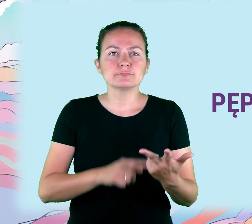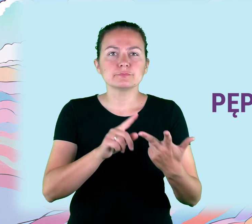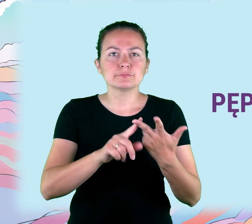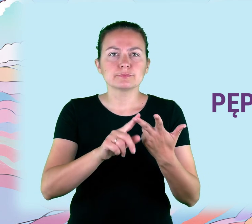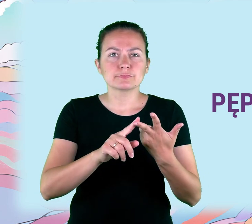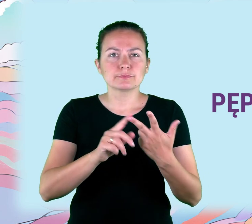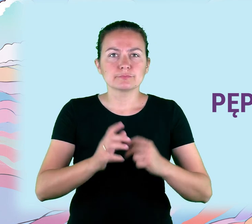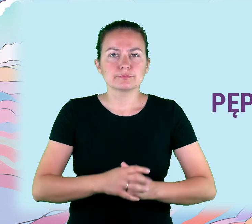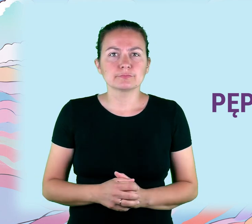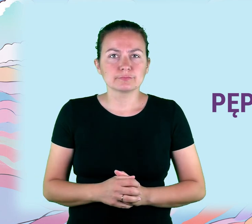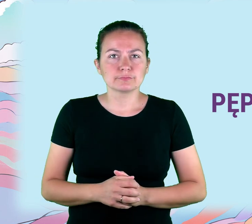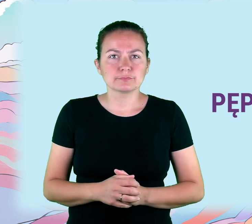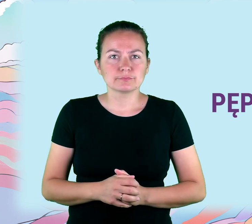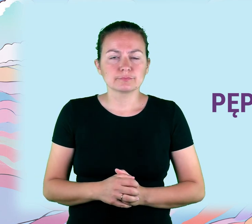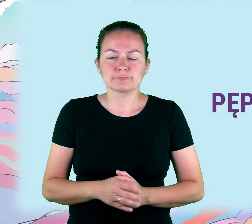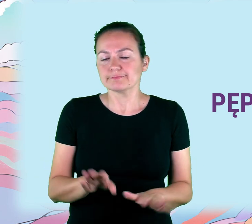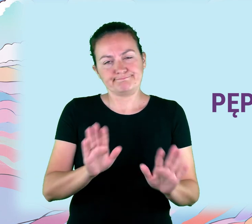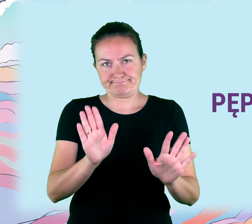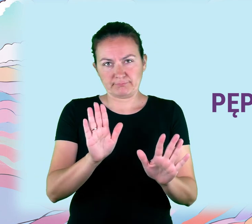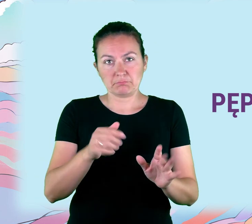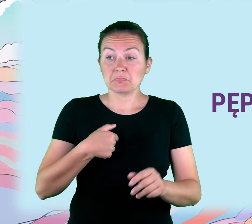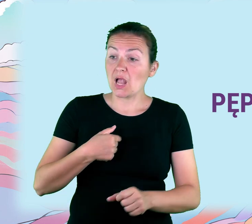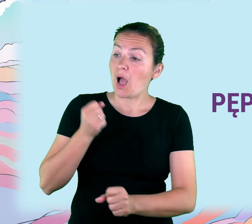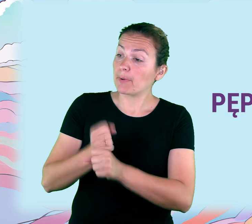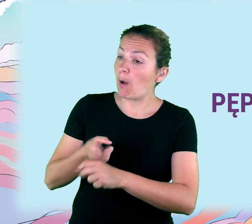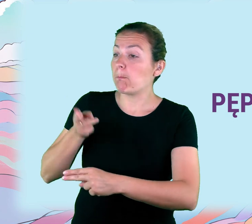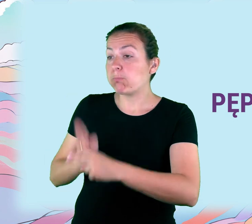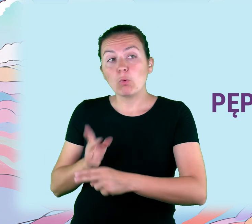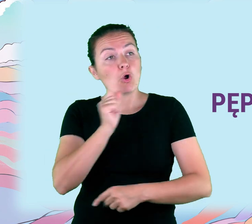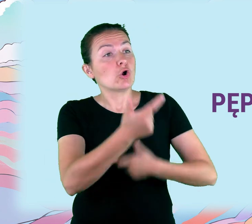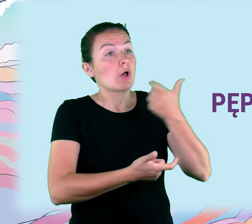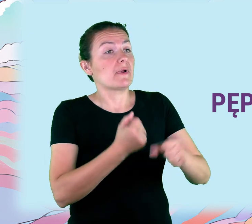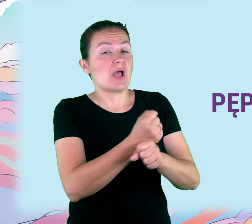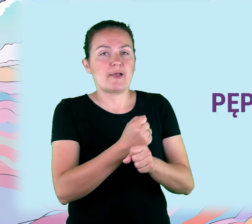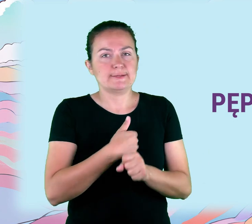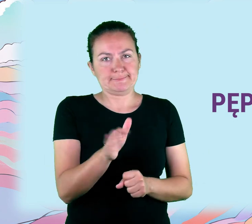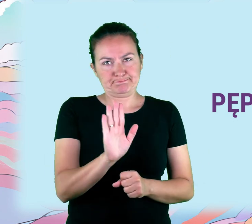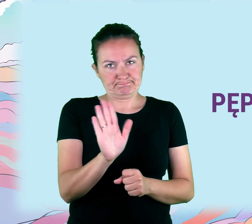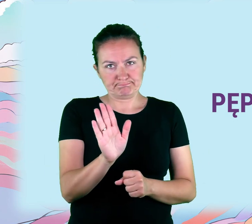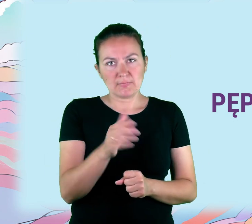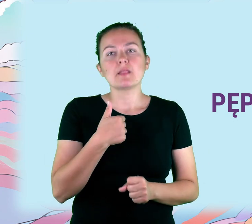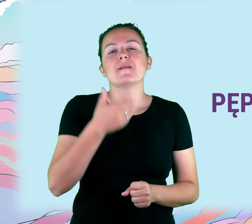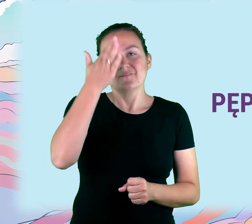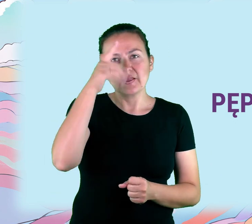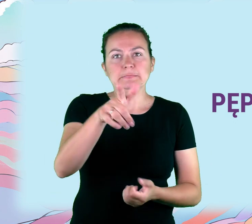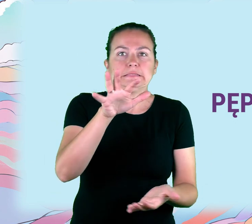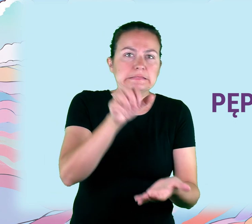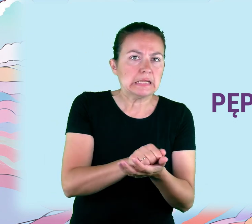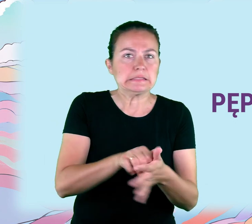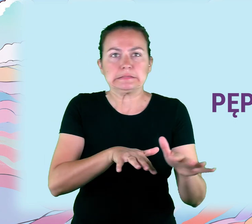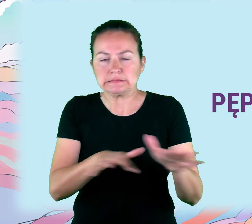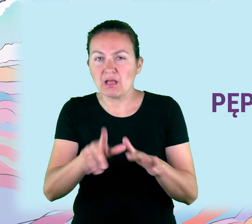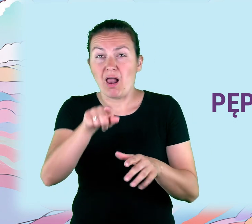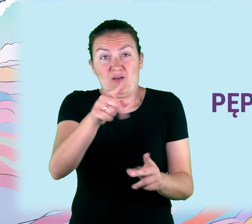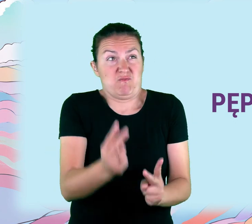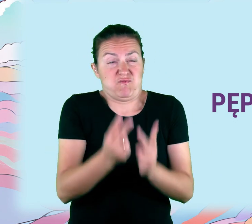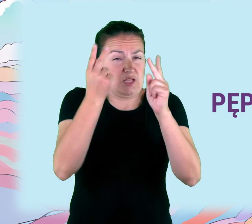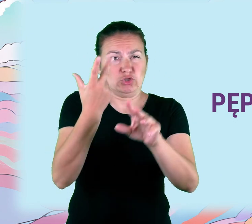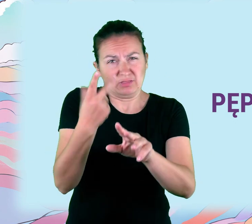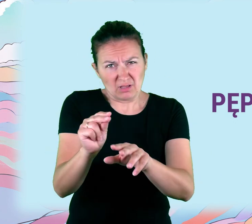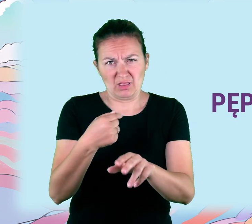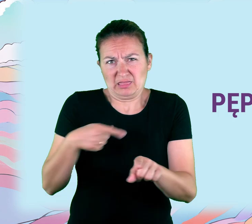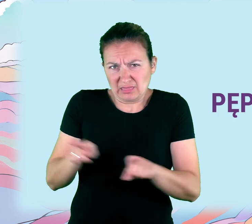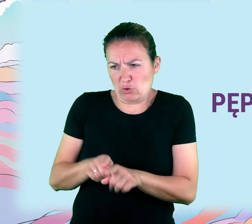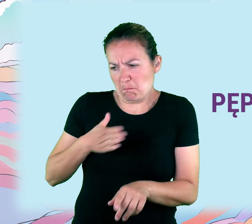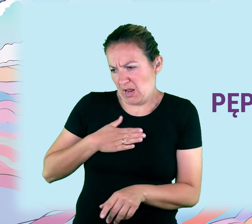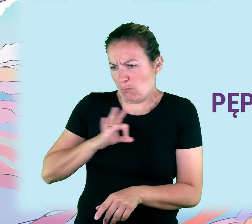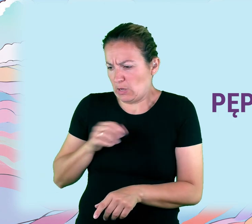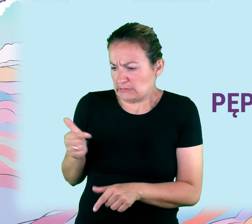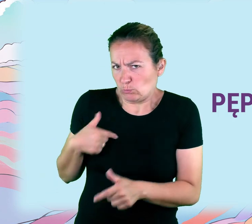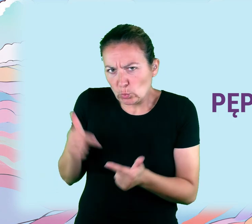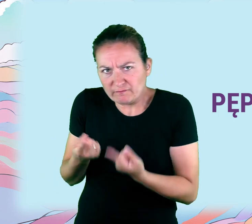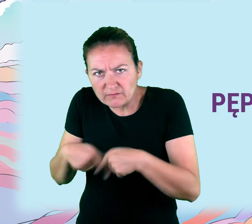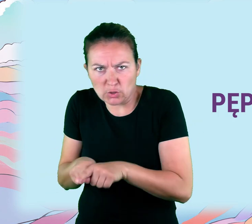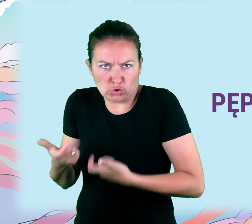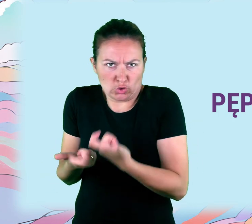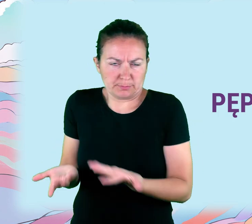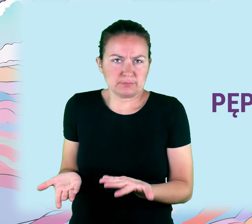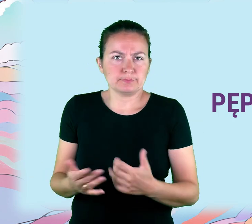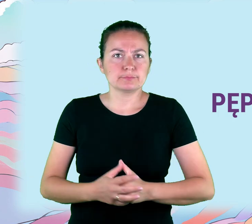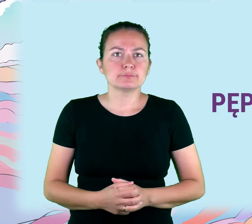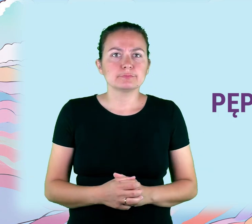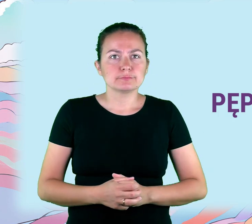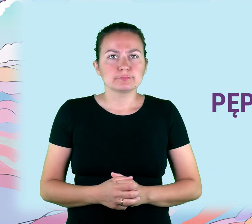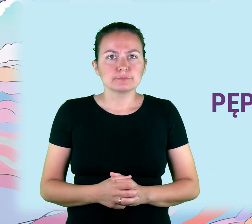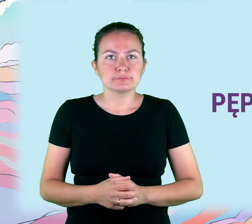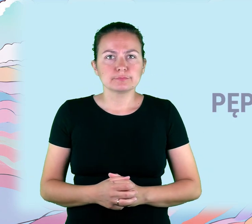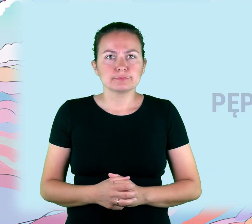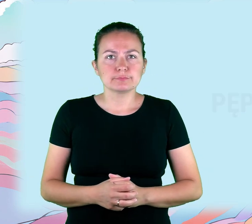3. Nie, nie zostawię pracy i nie pójdę zrobić kawy. Wiem, że jesteś zajęty, ale nie jesteś pępkiem świata, ja też mam swoje zadania do zrobienia.